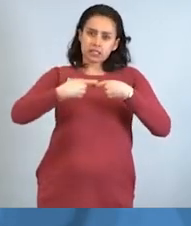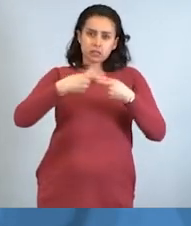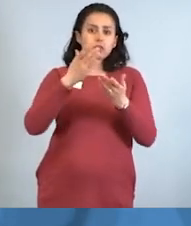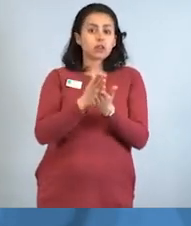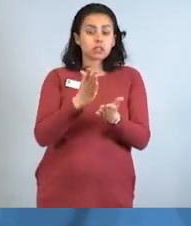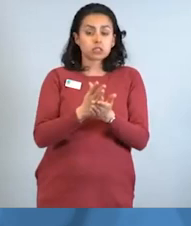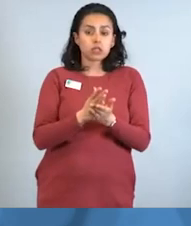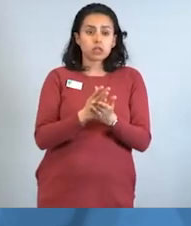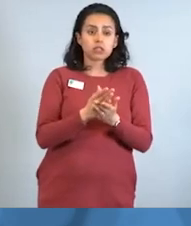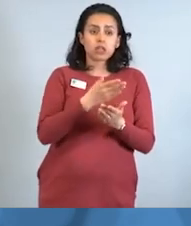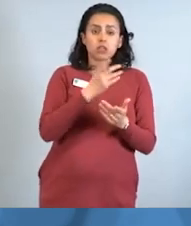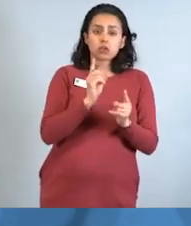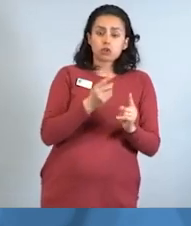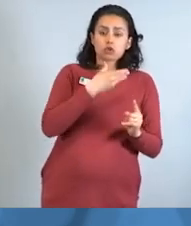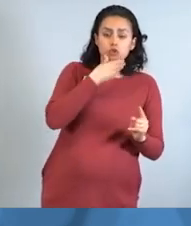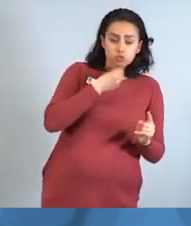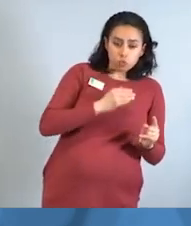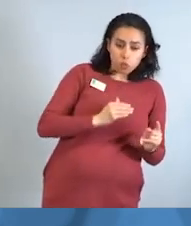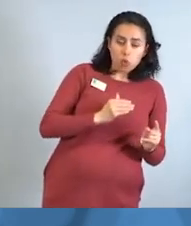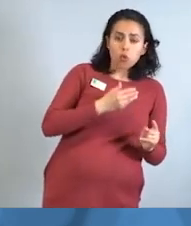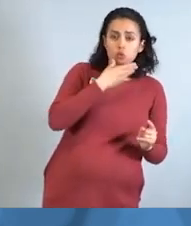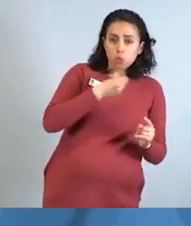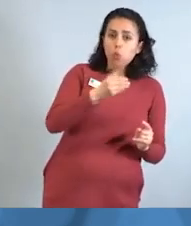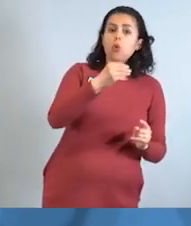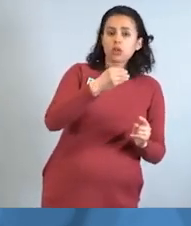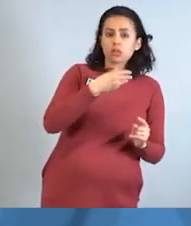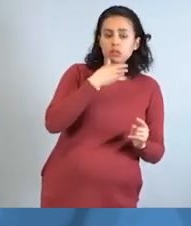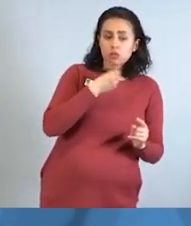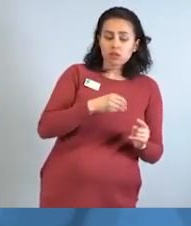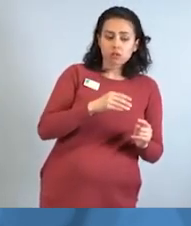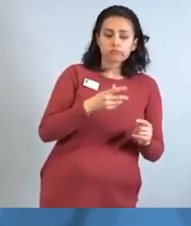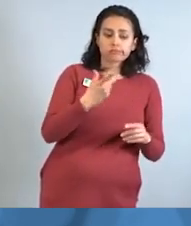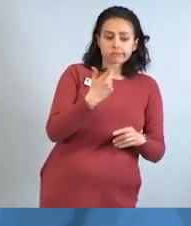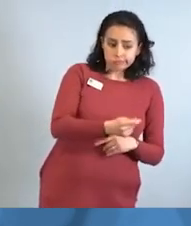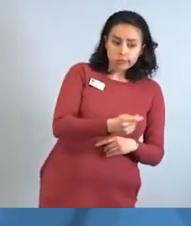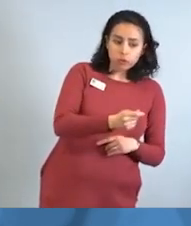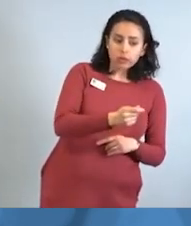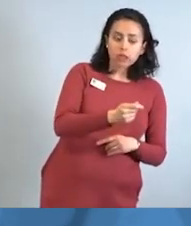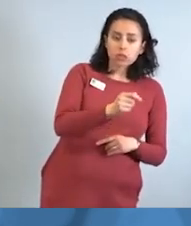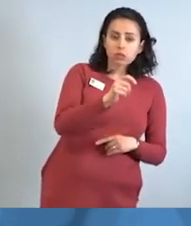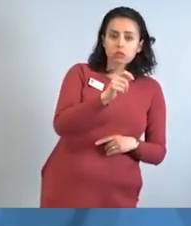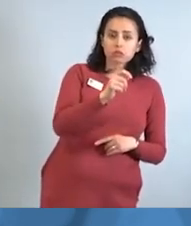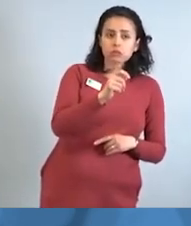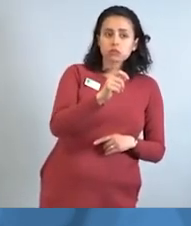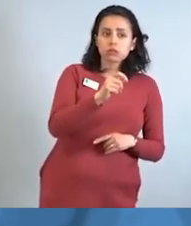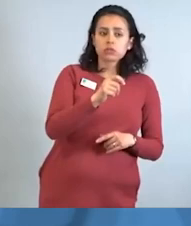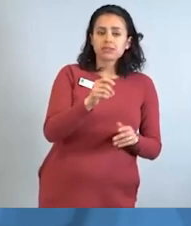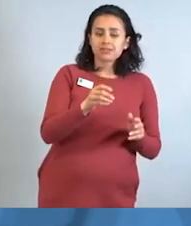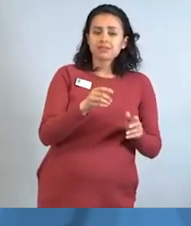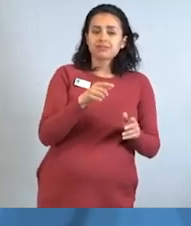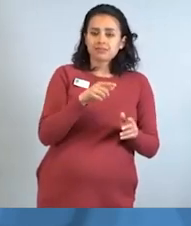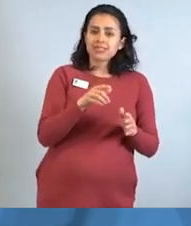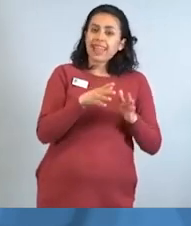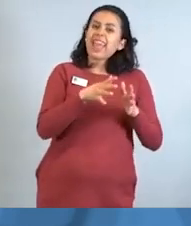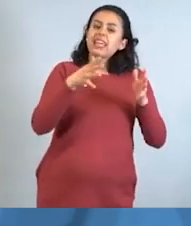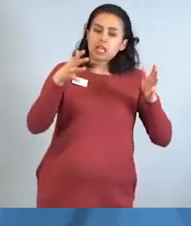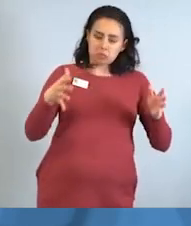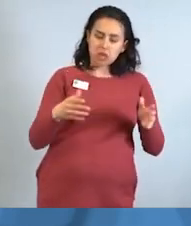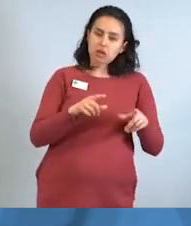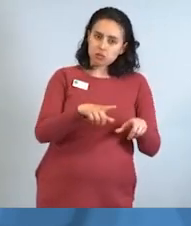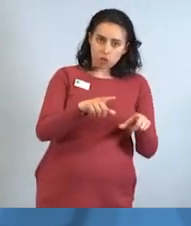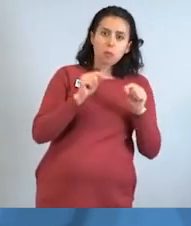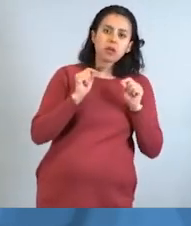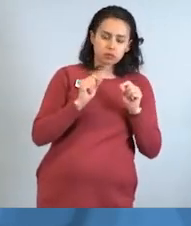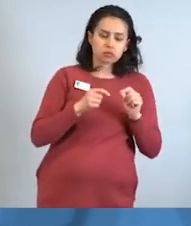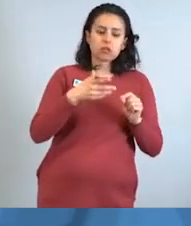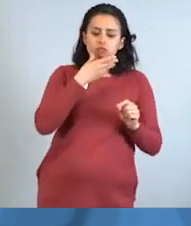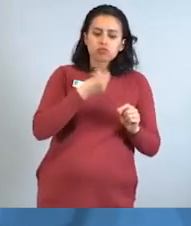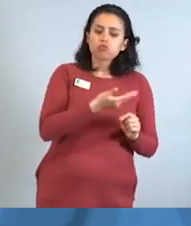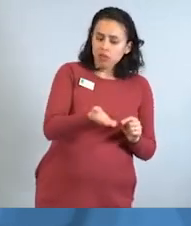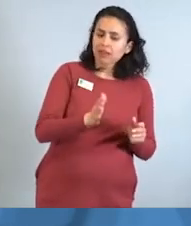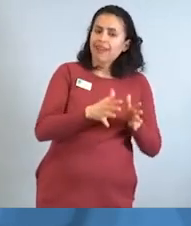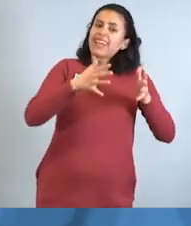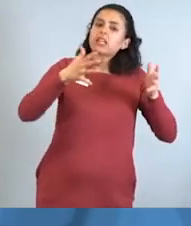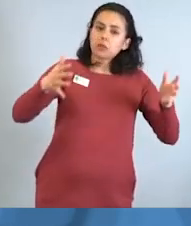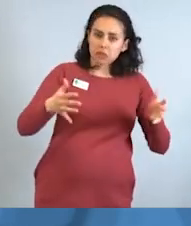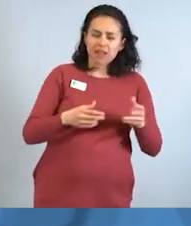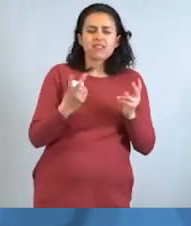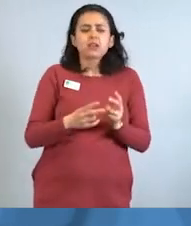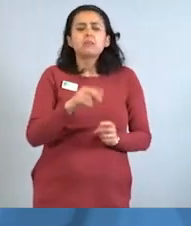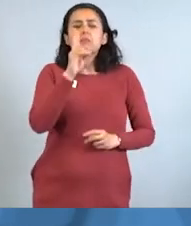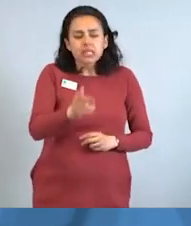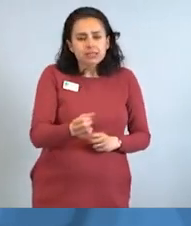Mitä nuoremmasta rokotetusta on kysymys, sitä enemmän tätä on nähty, vaikka tämä onkin hyvin harvinainen.